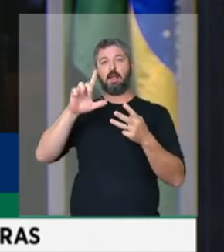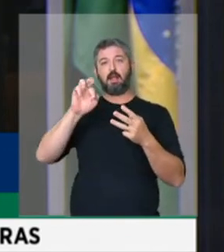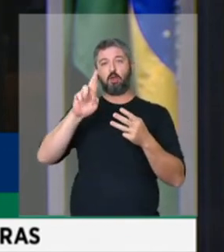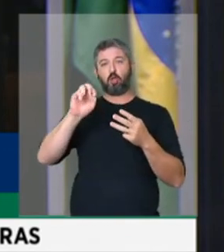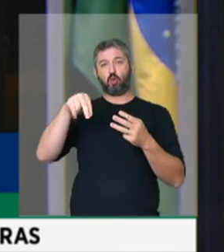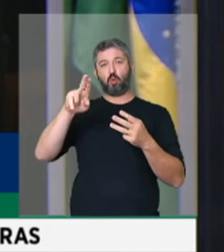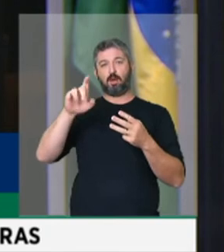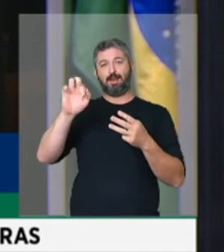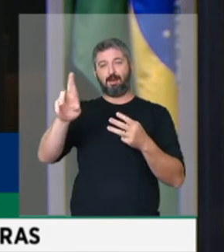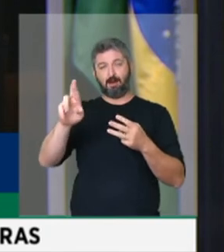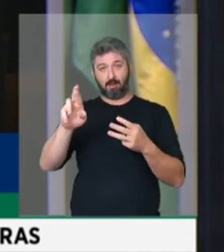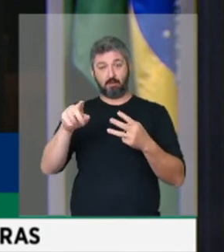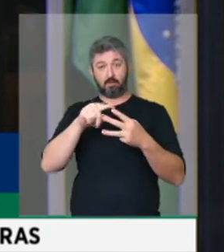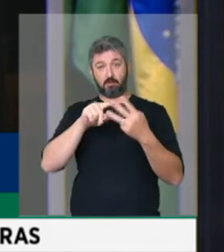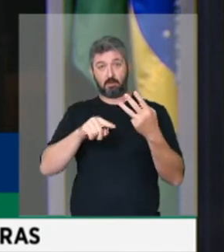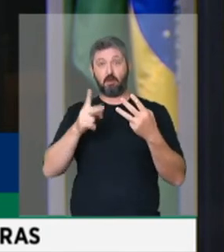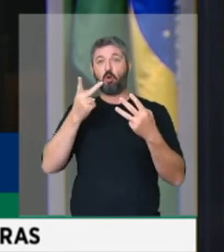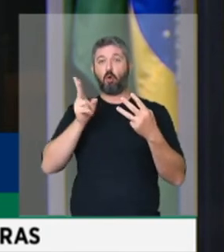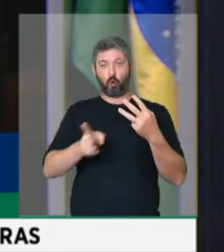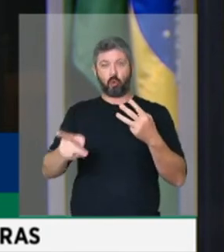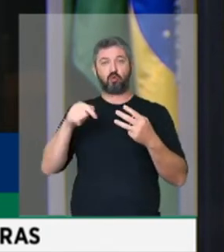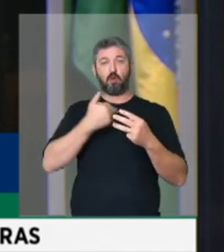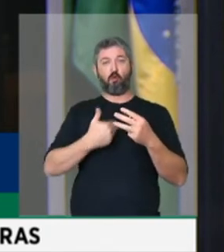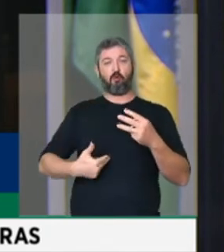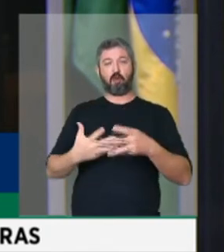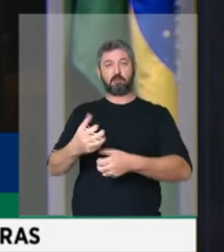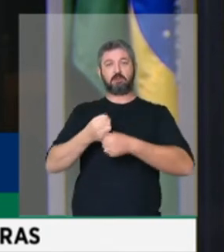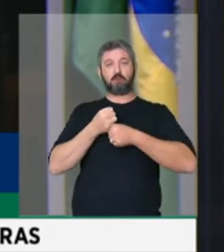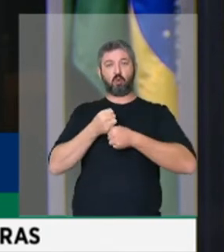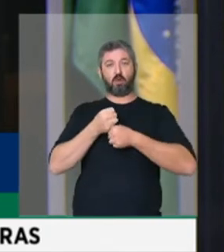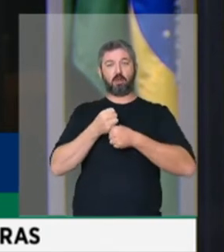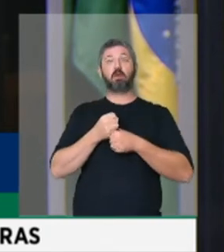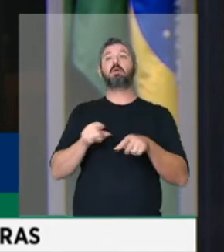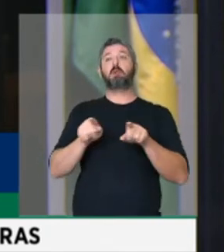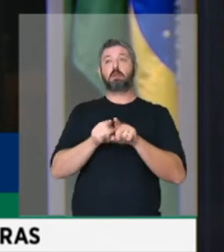ELETRONUCLEAR CONFORME SE DEPREENDE DO TEXTO PERMANECERÃO SOB CONTROLE DO ESTADO COM A POSSIBILIDADE DE CRIAÇÃO DE UMA NOVA ESTATAL